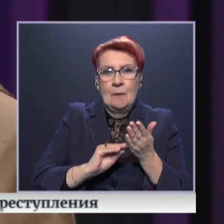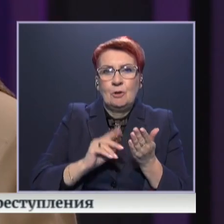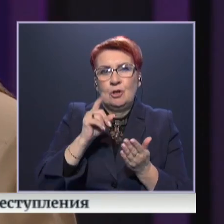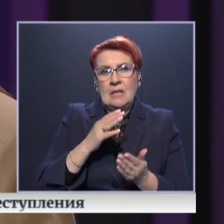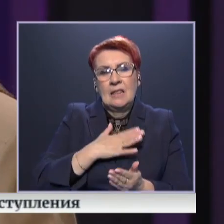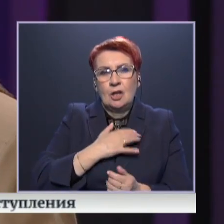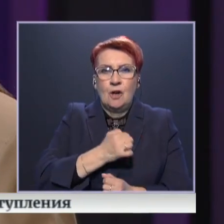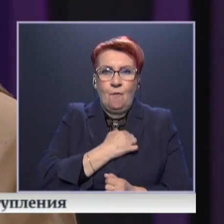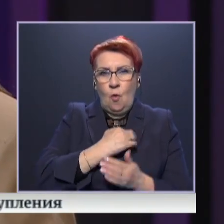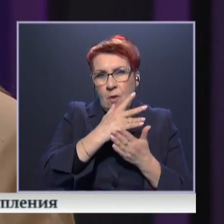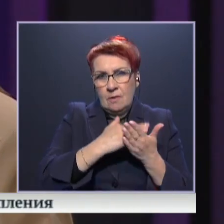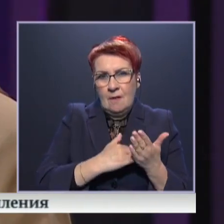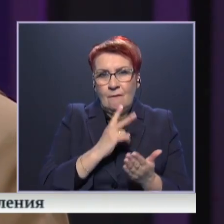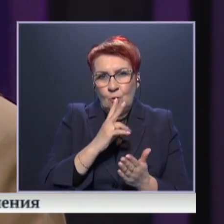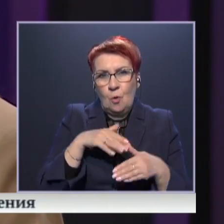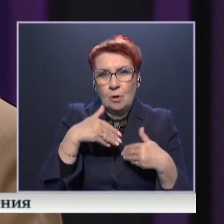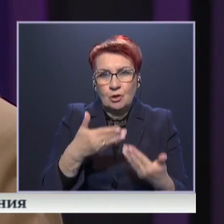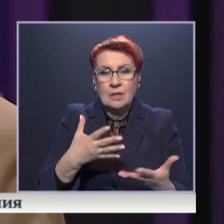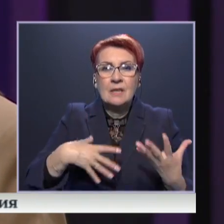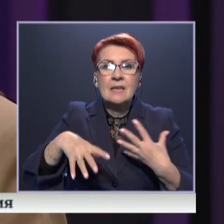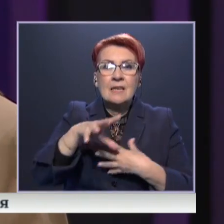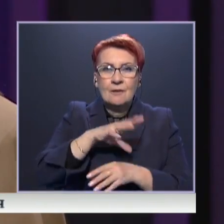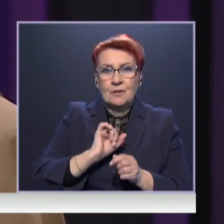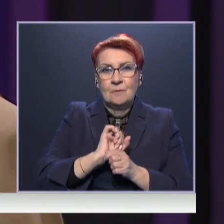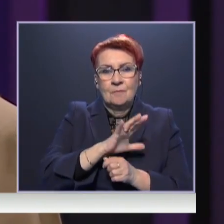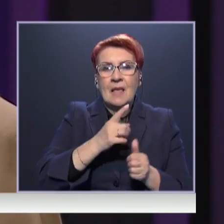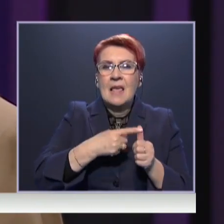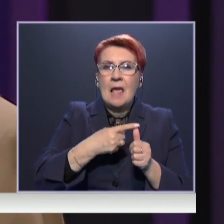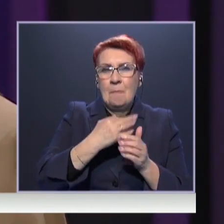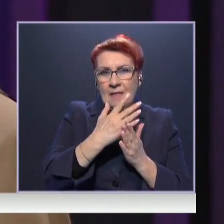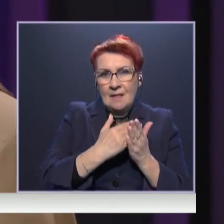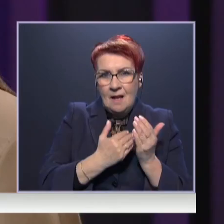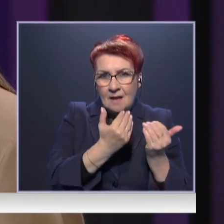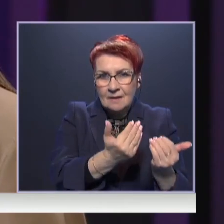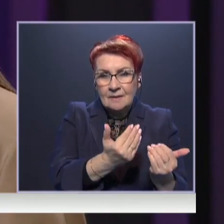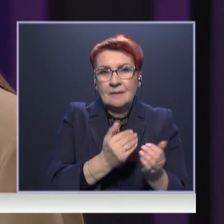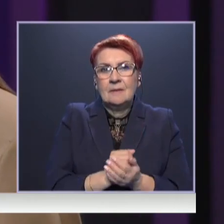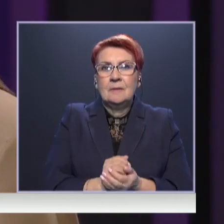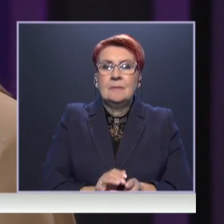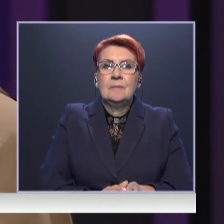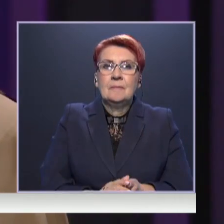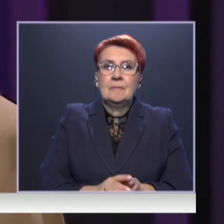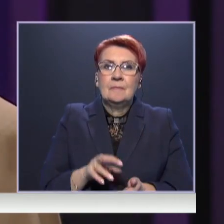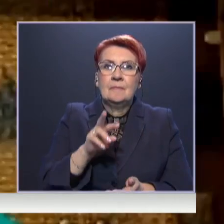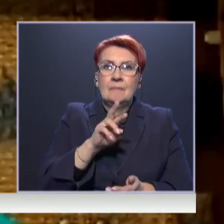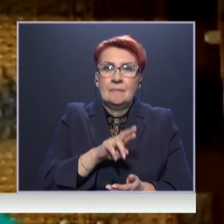воинов и вот все присылают имена отвожу в Александровское